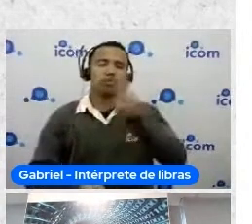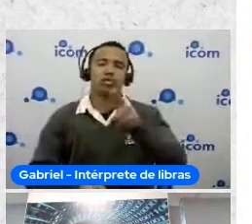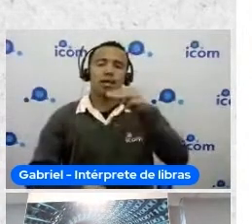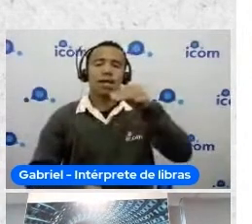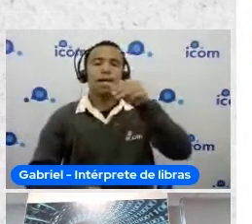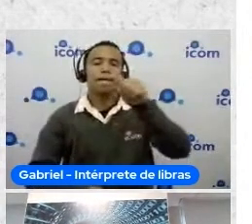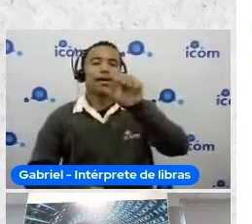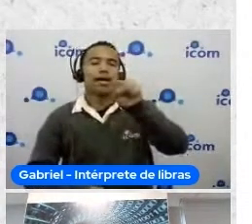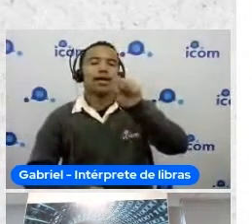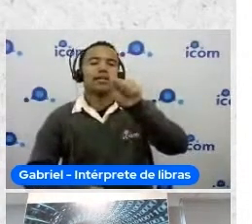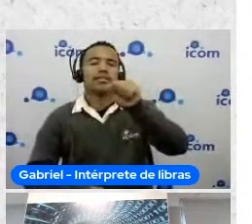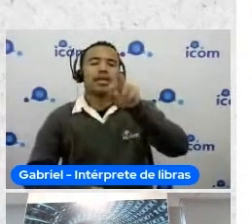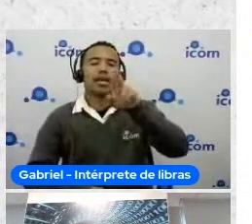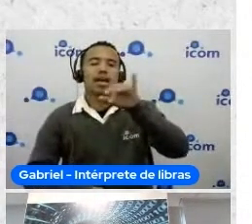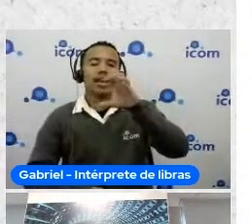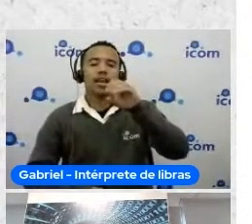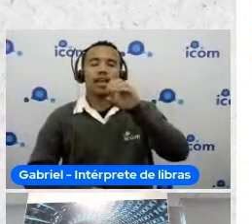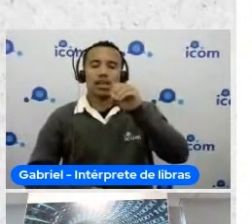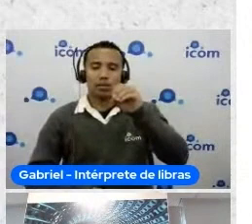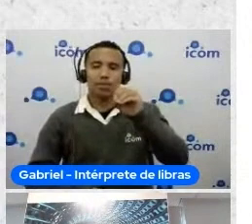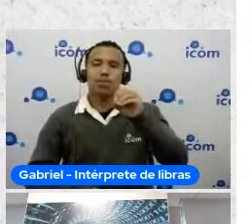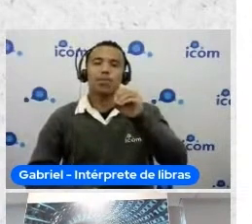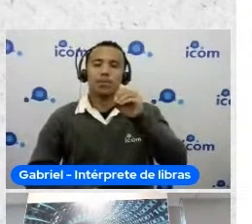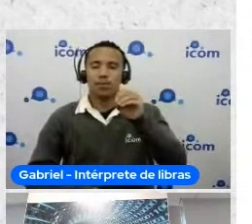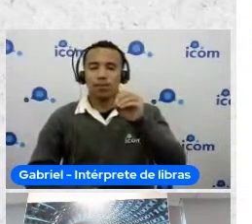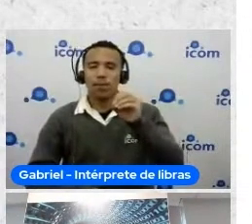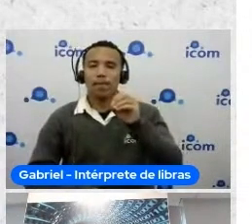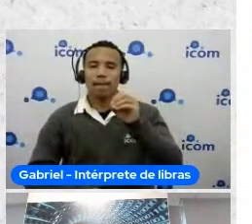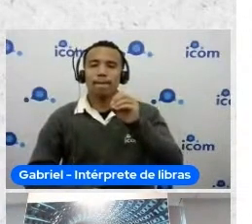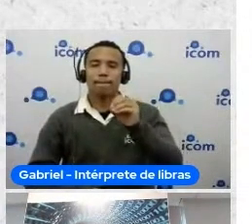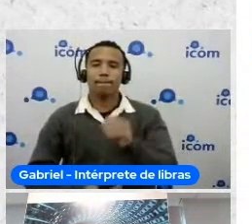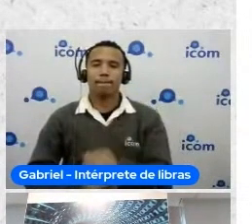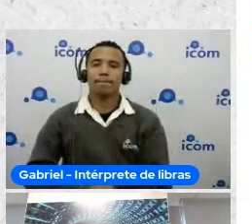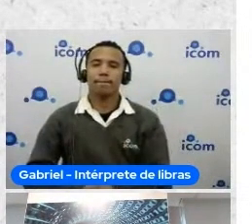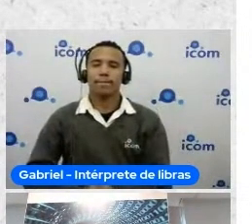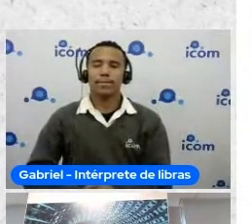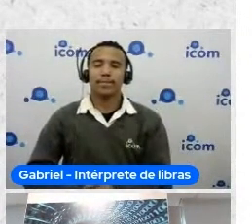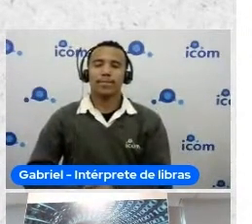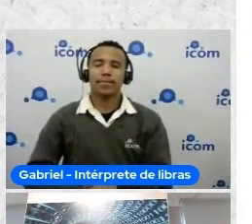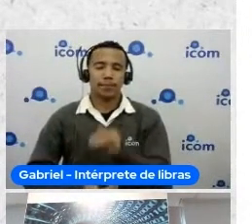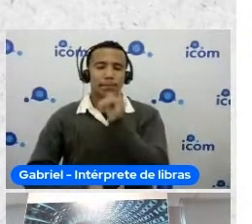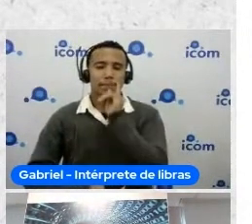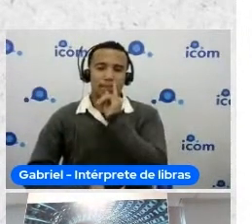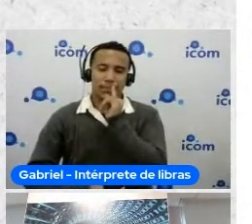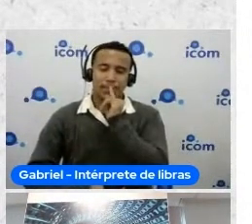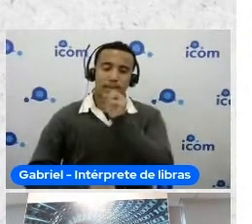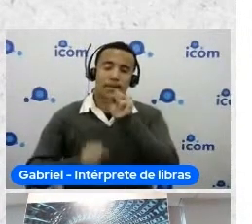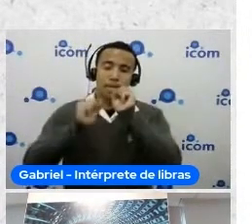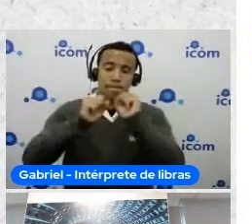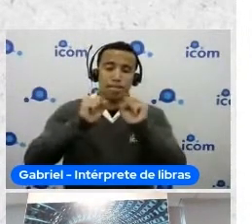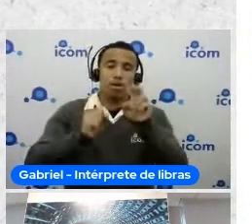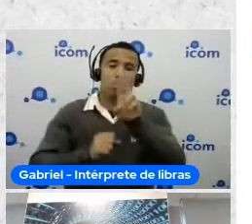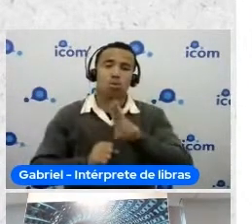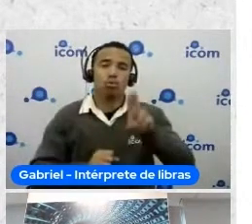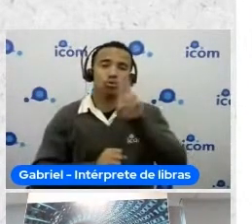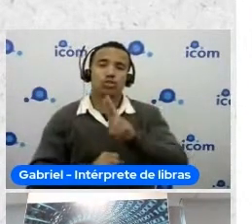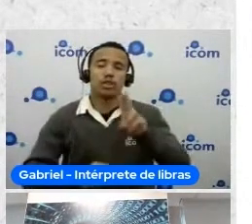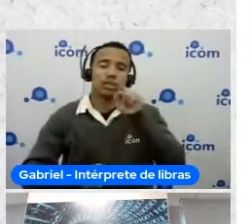por exemplo, já inviabiliza o repotenciamento, já um exemplo que pode ser utilizado é o rolamento